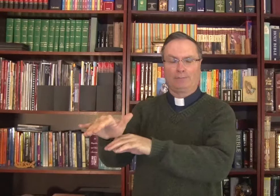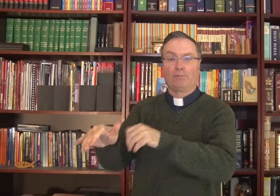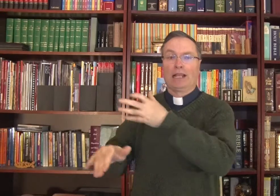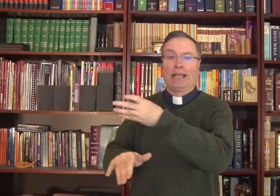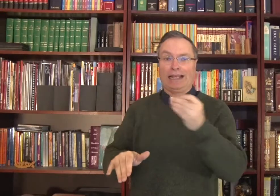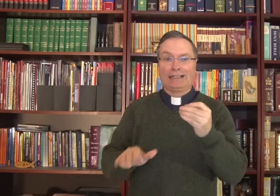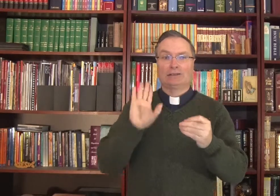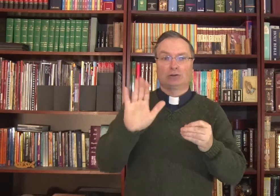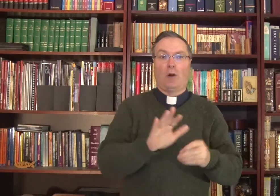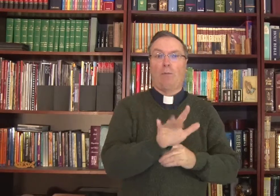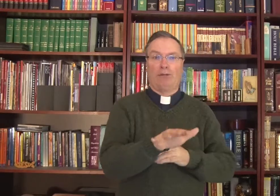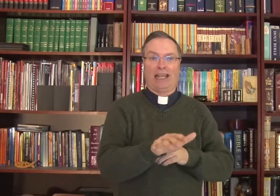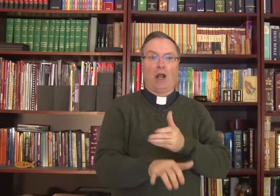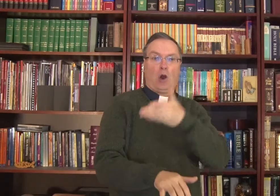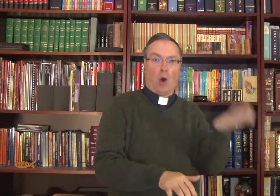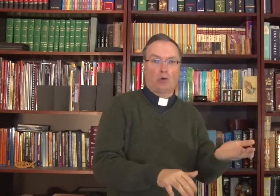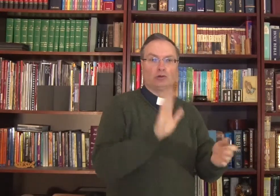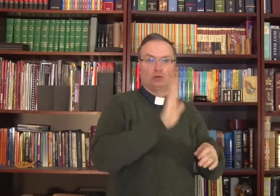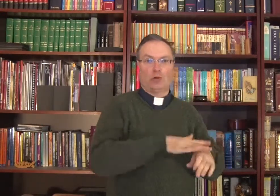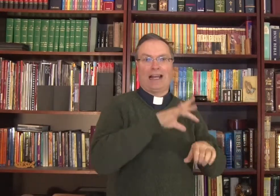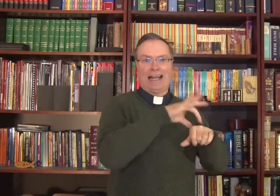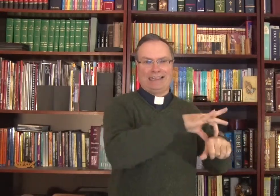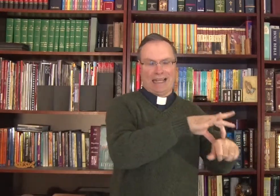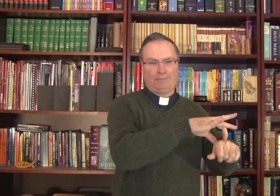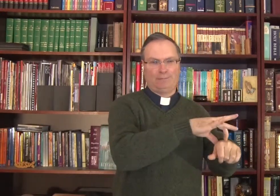et son pied gauche sur la terre,